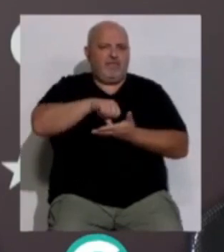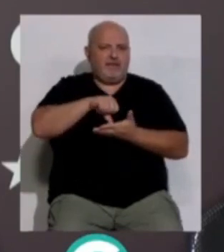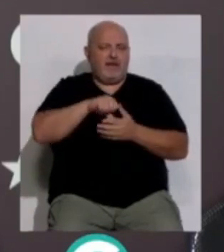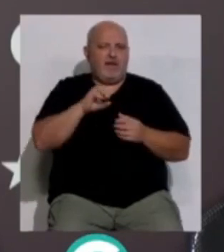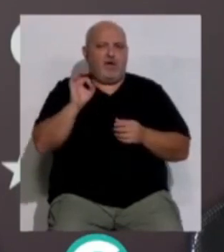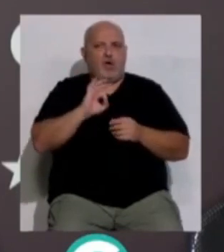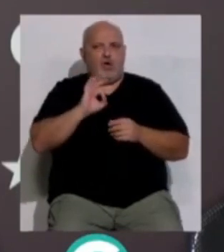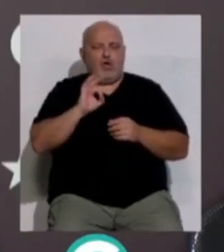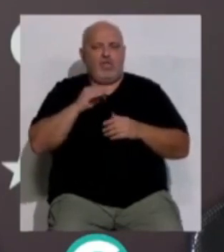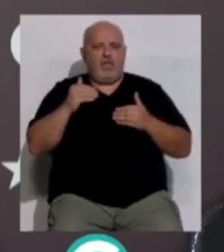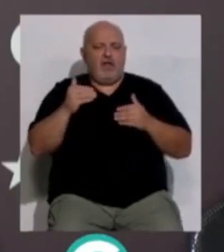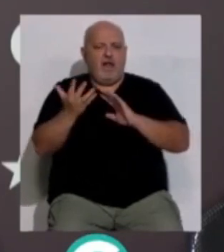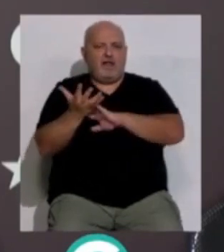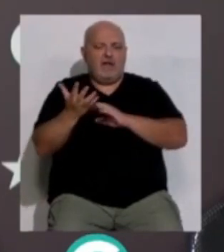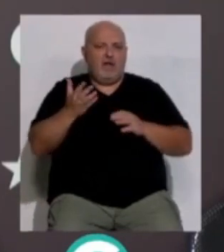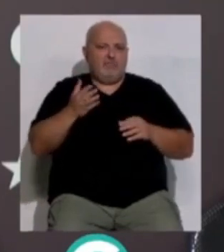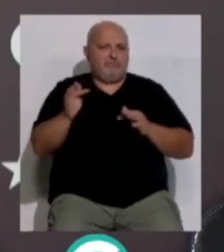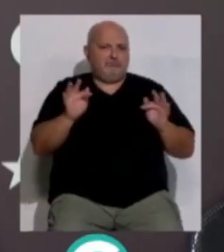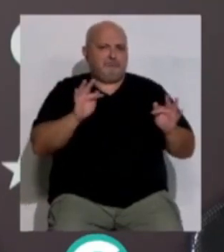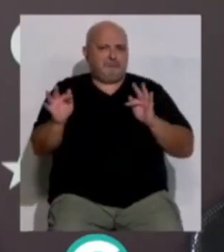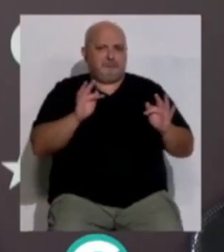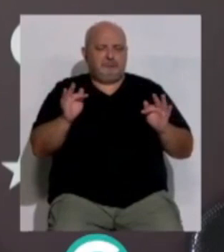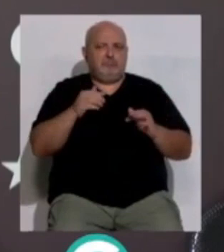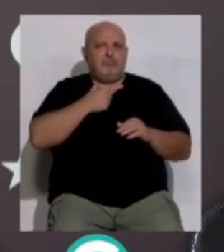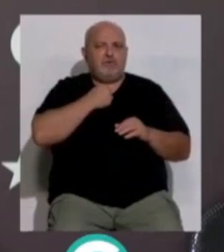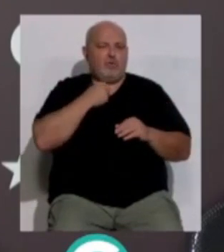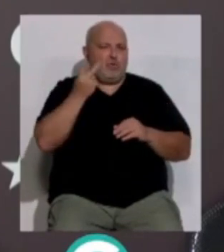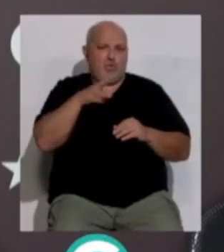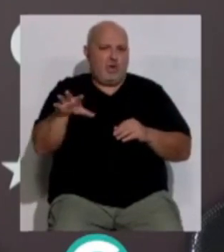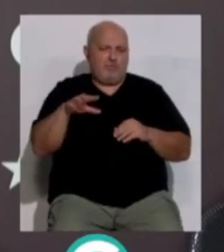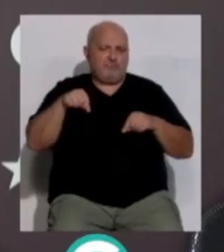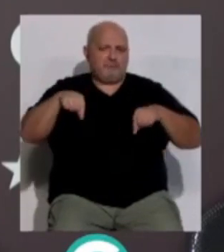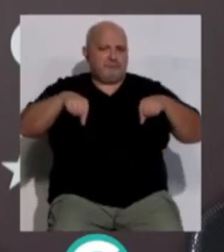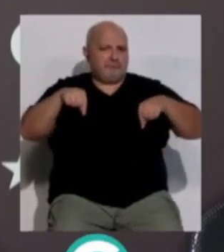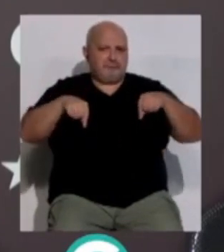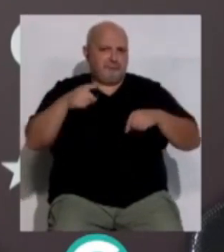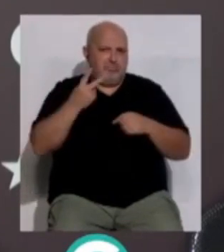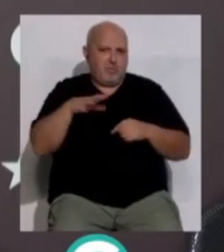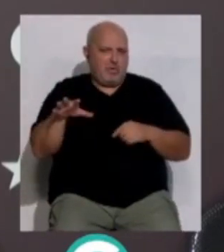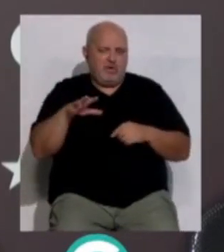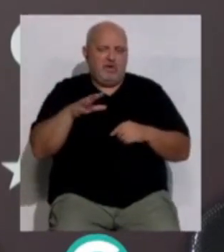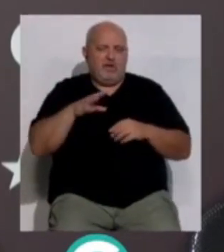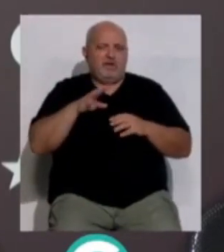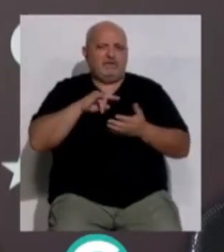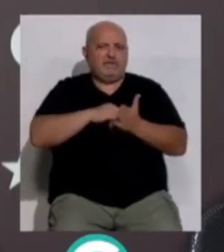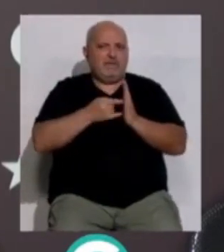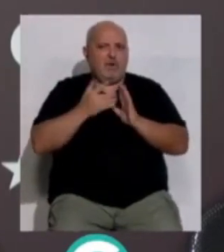como de lateral como de carril me gustan las todas las posiciones me gusta el esquema que el